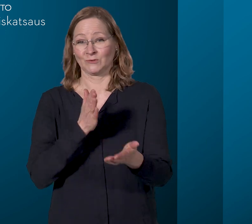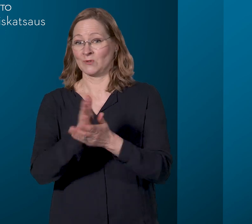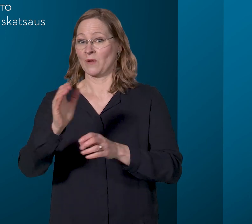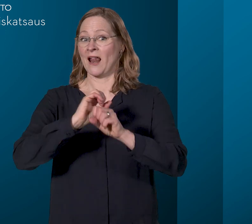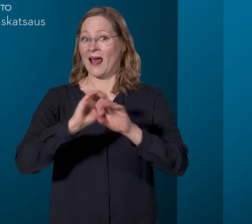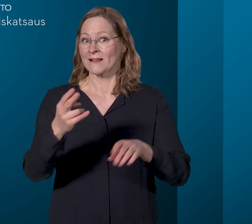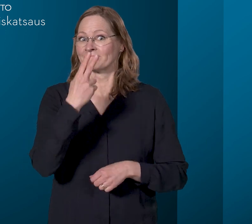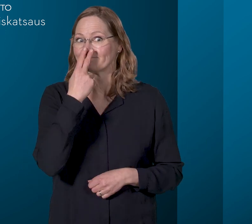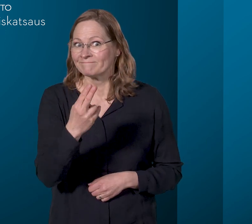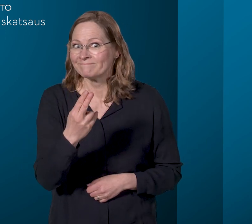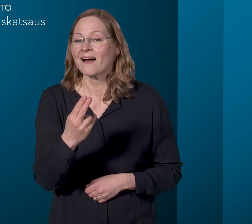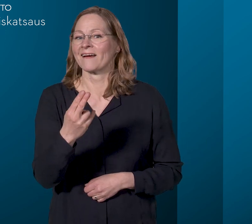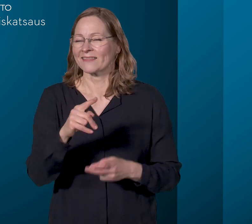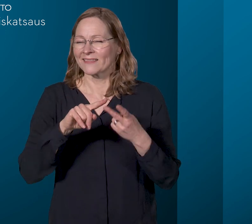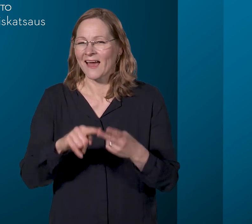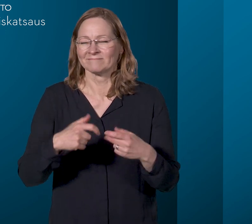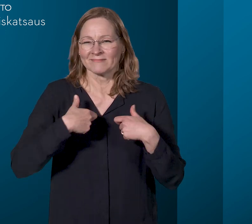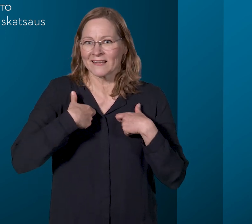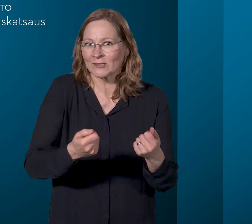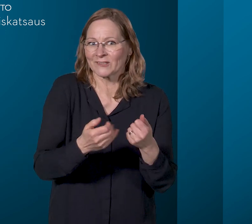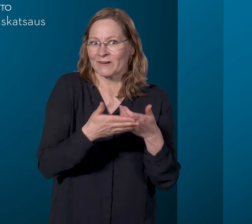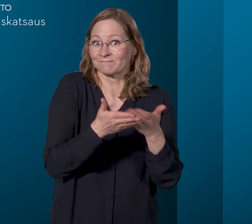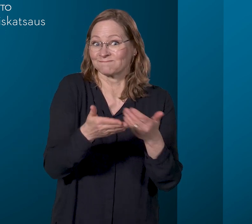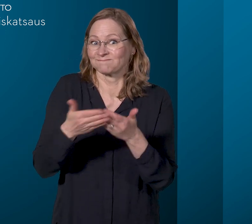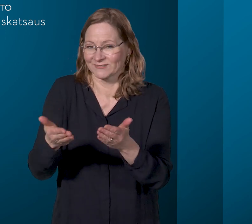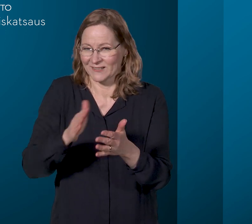Suorassa lähetyksessä nähdään jälleen kiinnostavat esitykset -